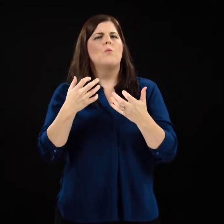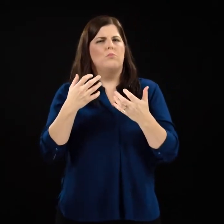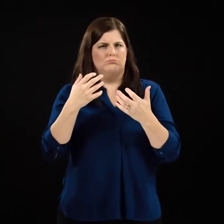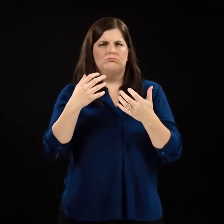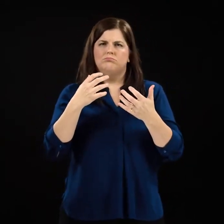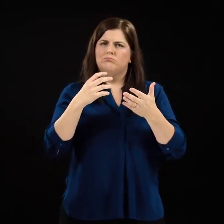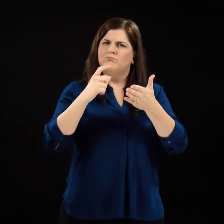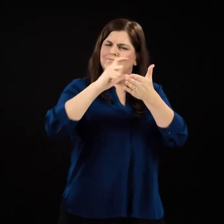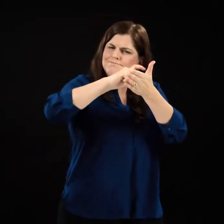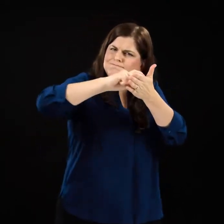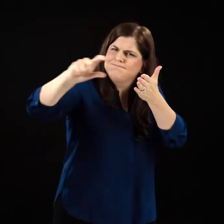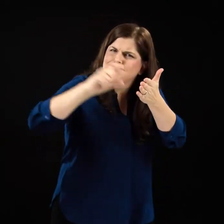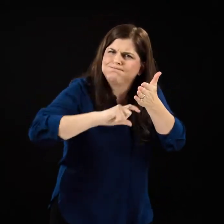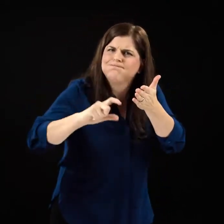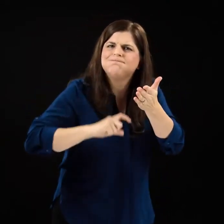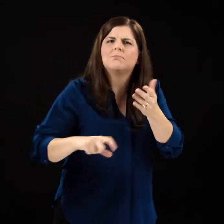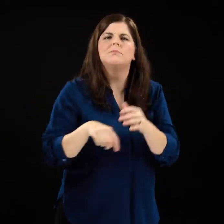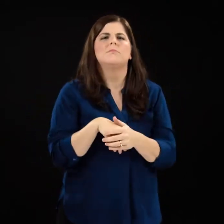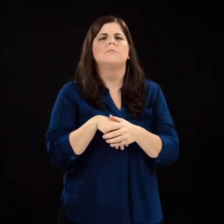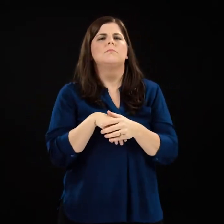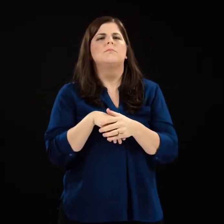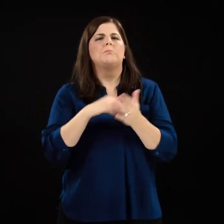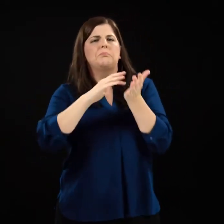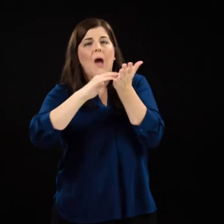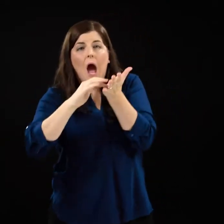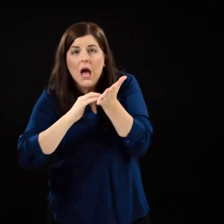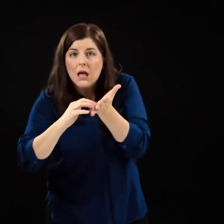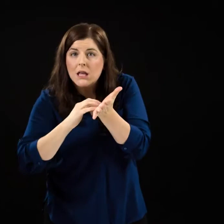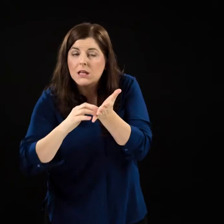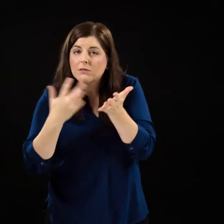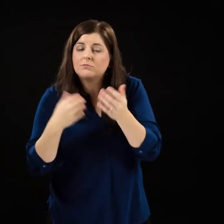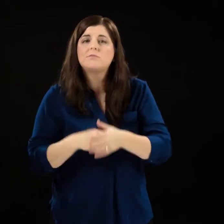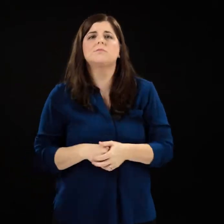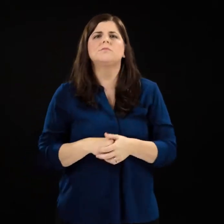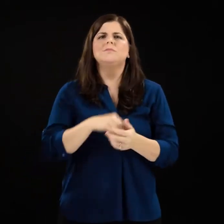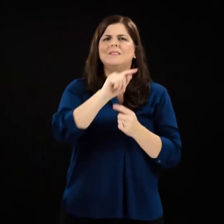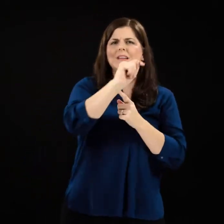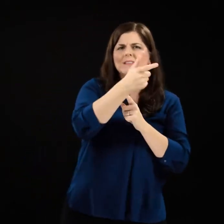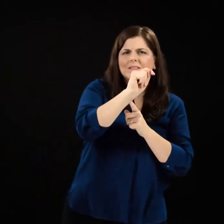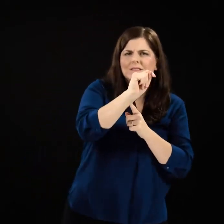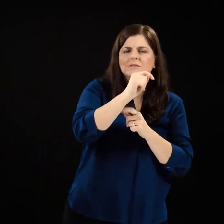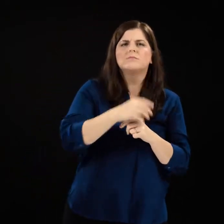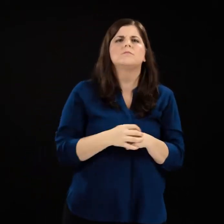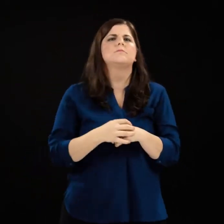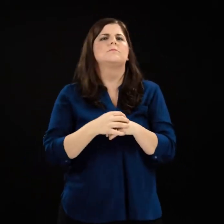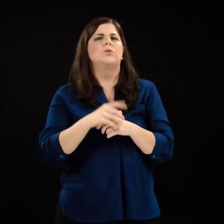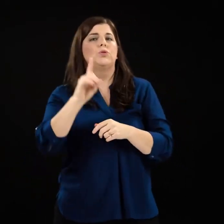l'appareil sans frais si : 1. Elles n'ont pas dépassé la limite